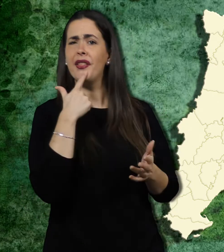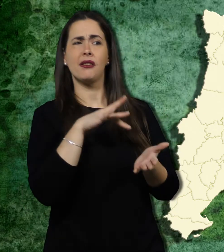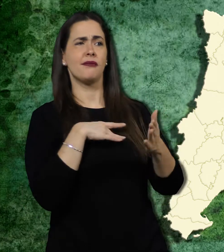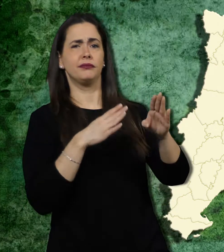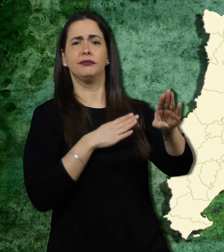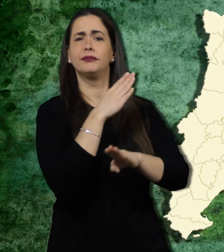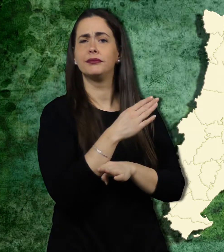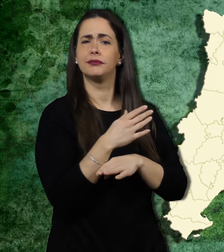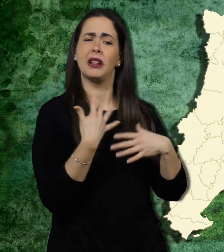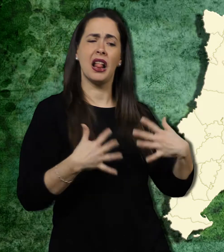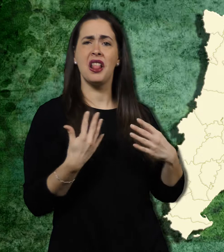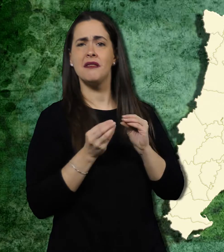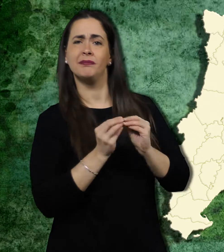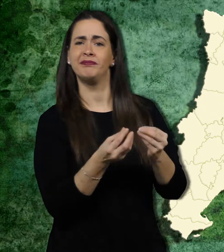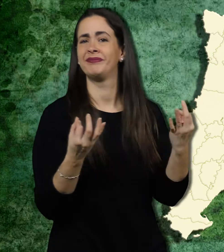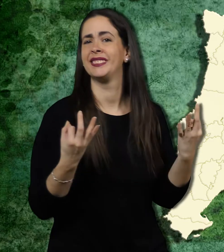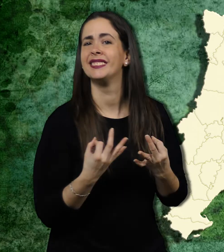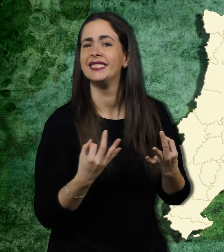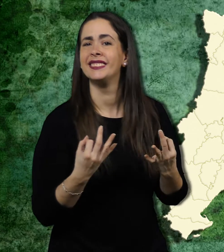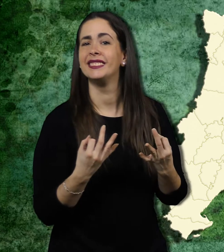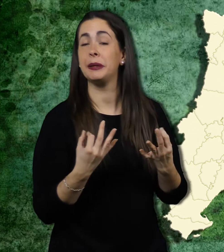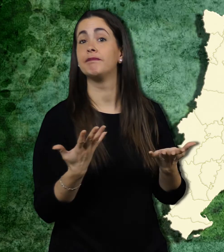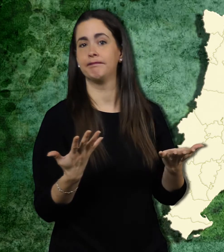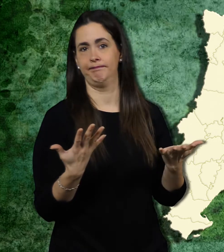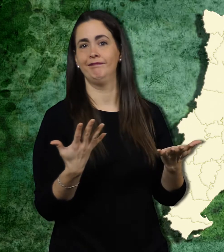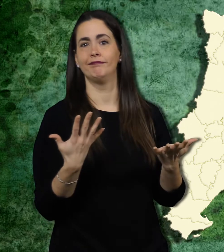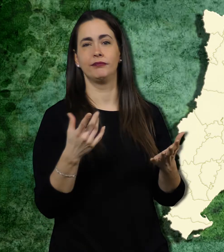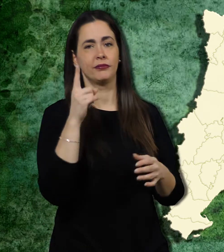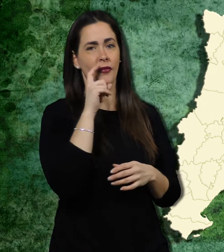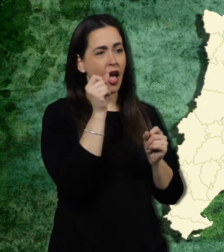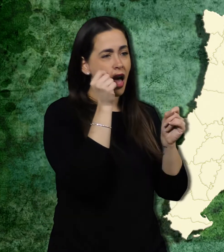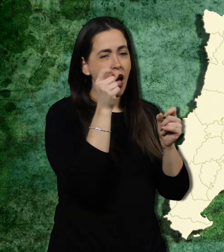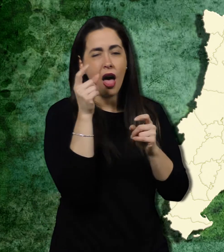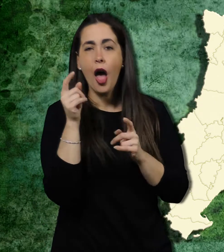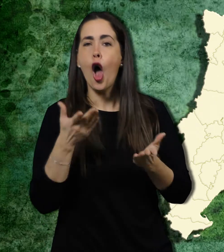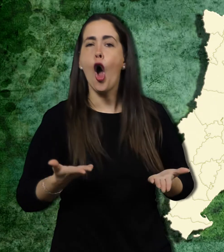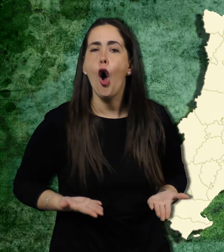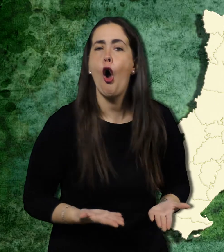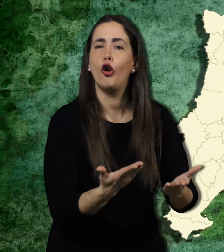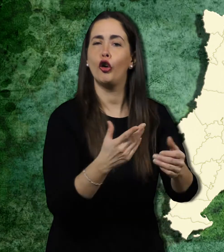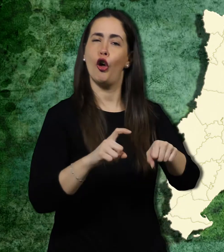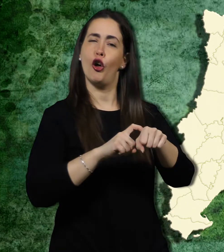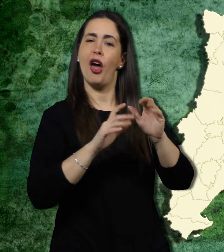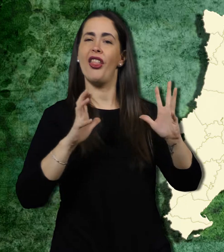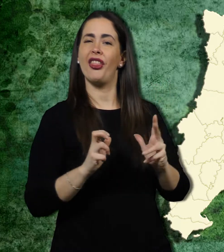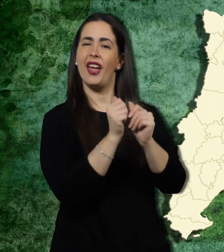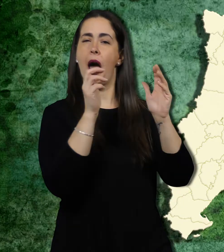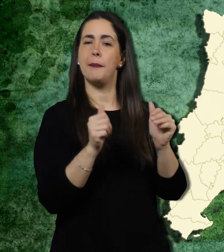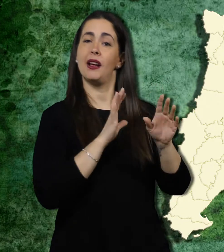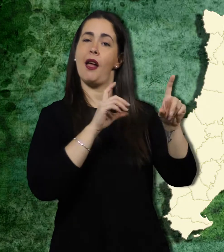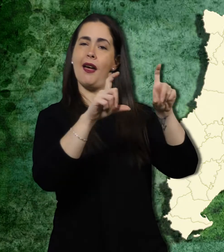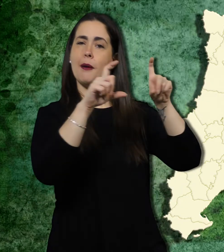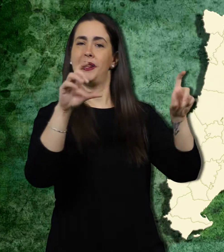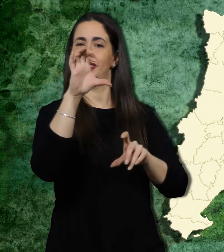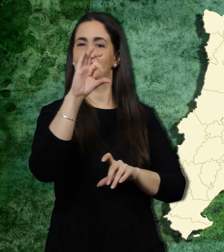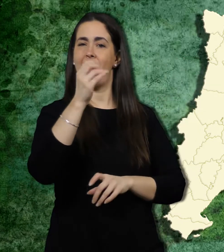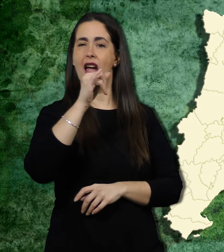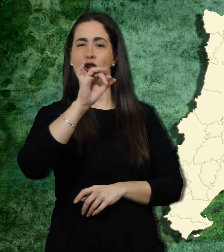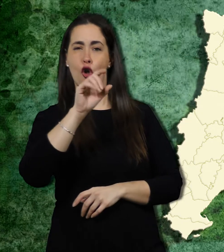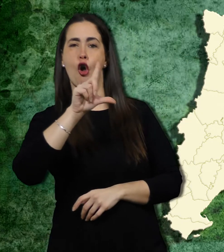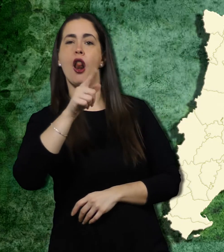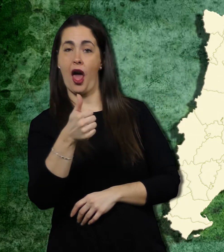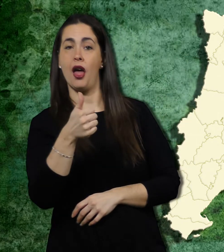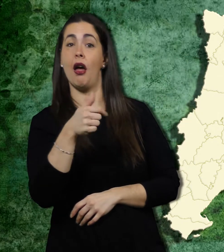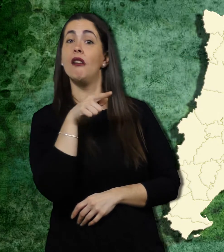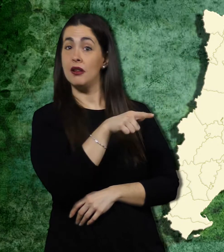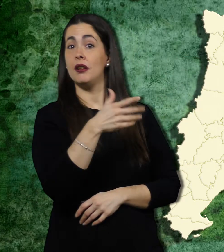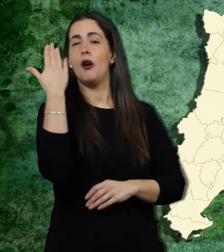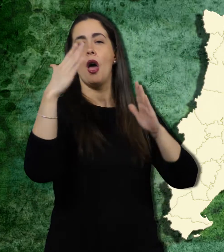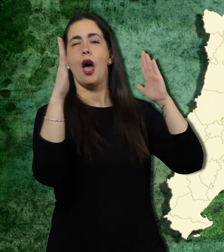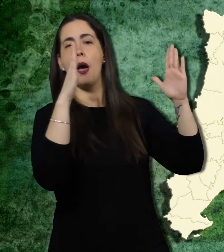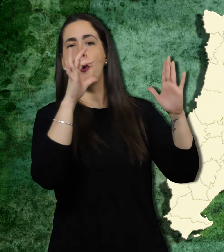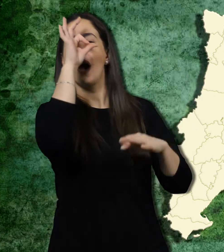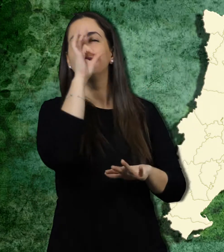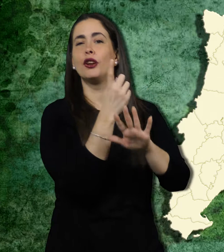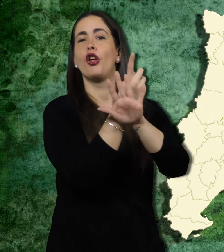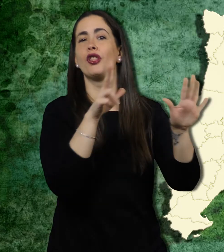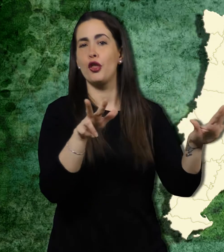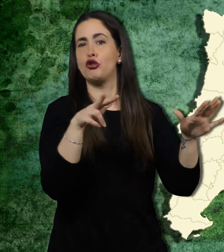Imprescindible: Descobrir els forns de ceràmica l'obrador de l'Escaiola (segle XVIII),